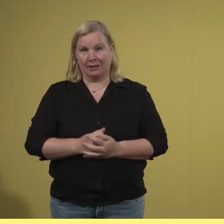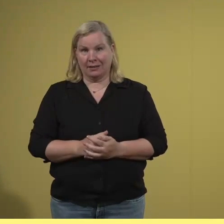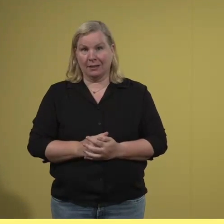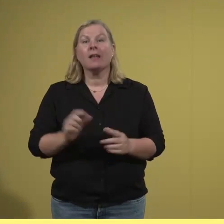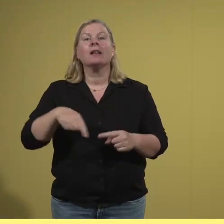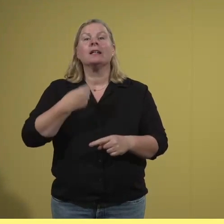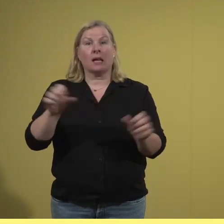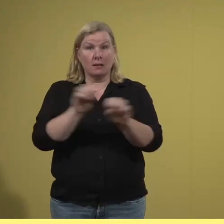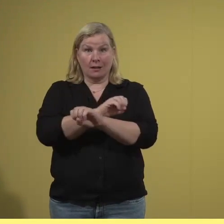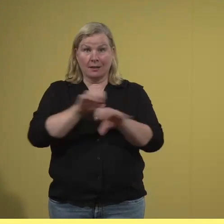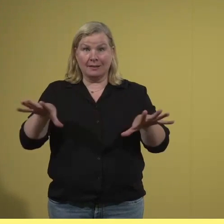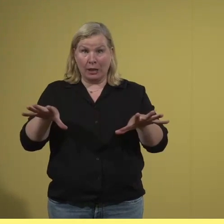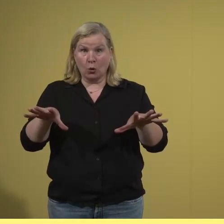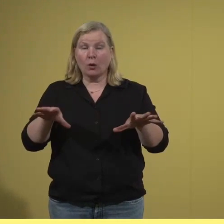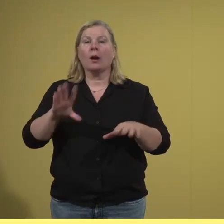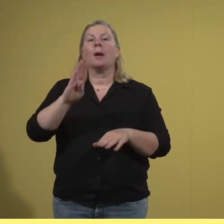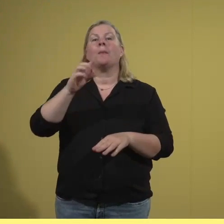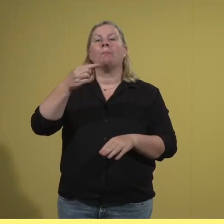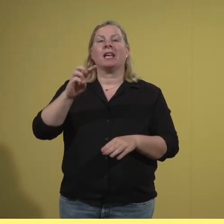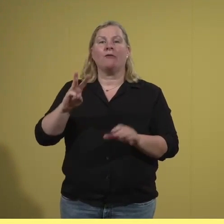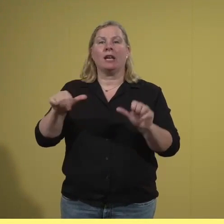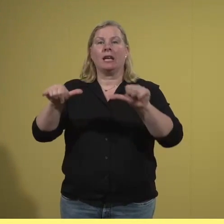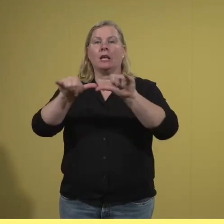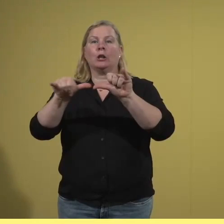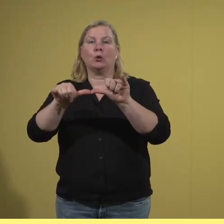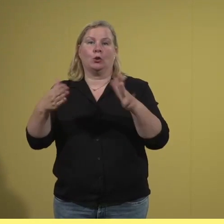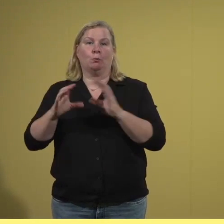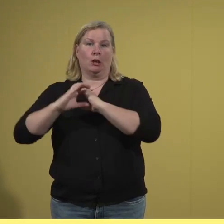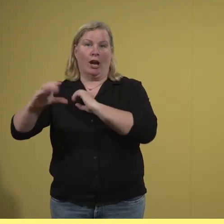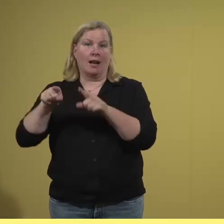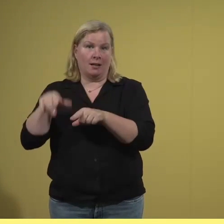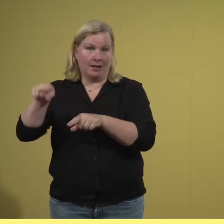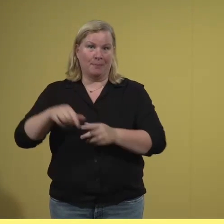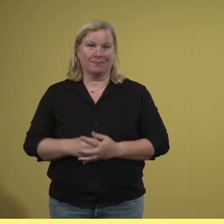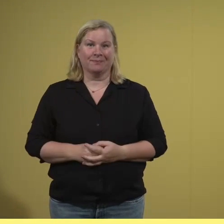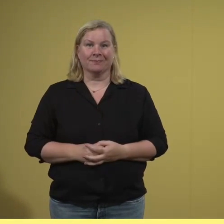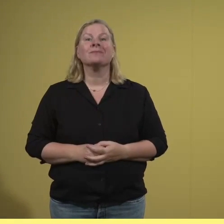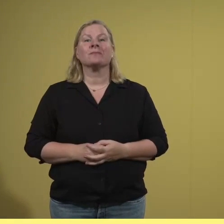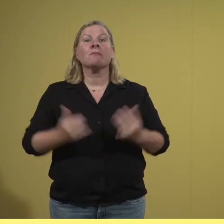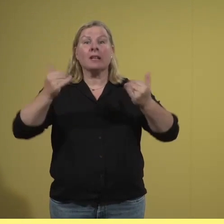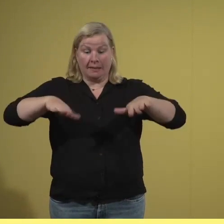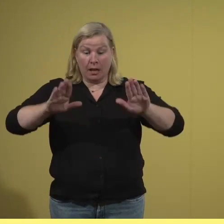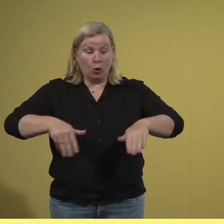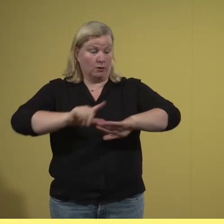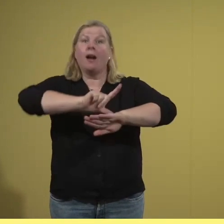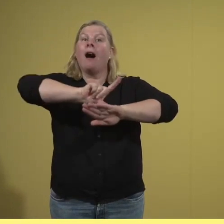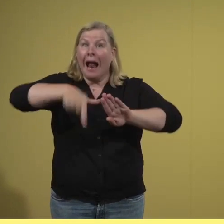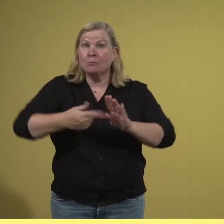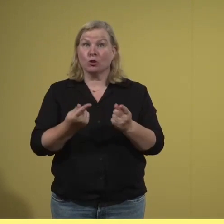Denn dann finden Sie unsere Sendung auch auf dem BGW-YouTube-Channel. Jetzt wollen wir mal loslegen, denn wir haben nur eine halbe Stunde Zeit